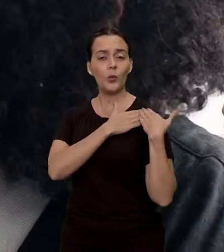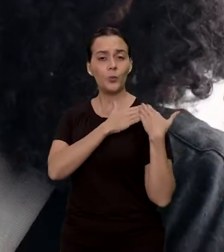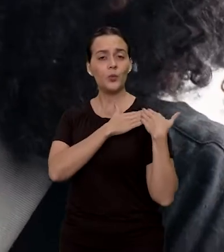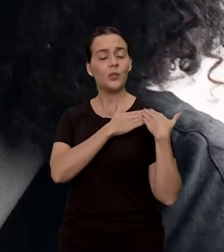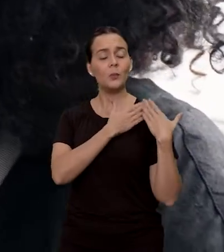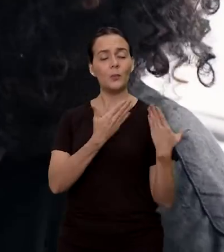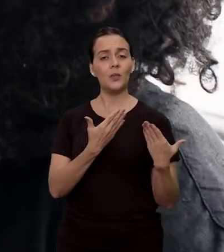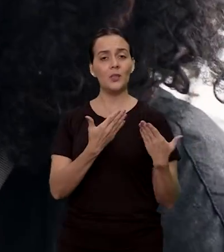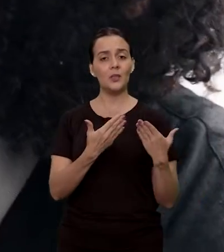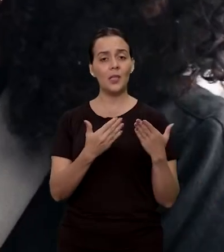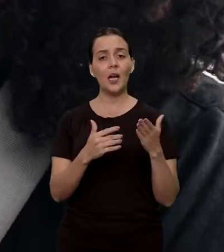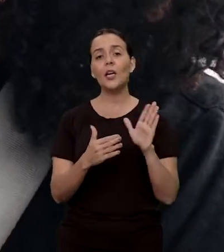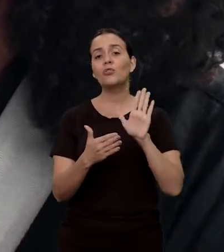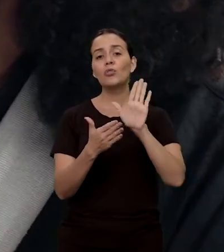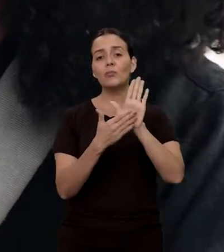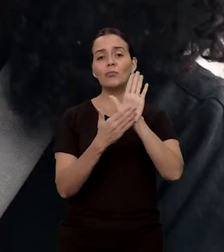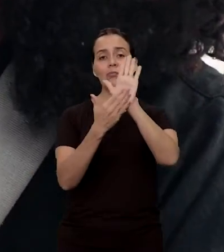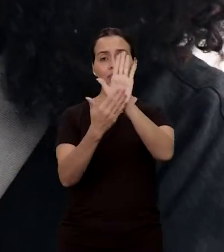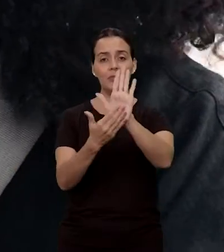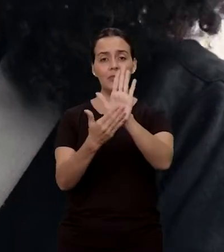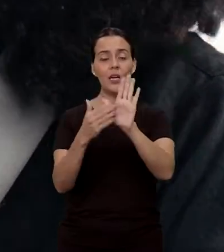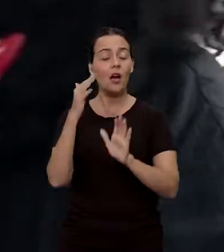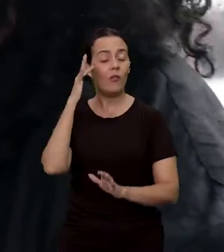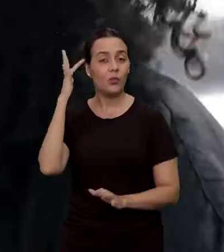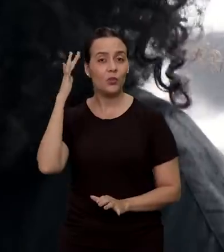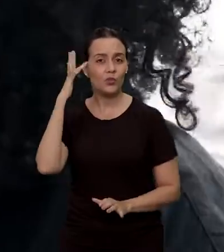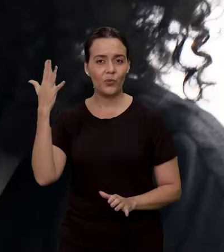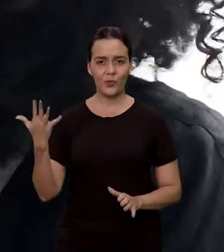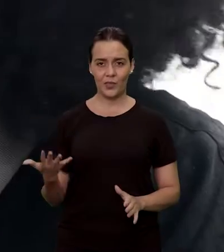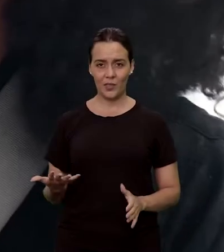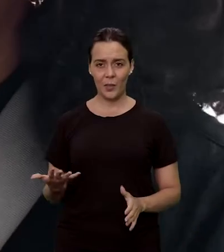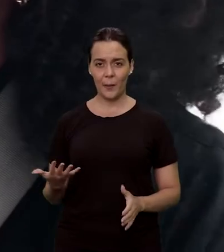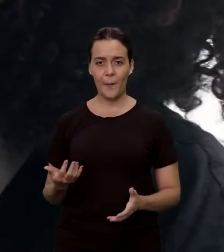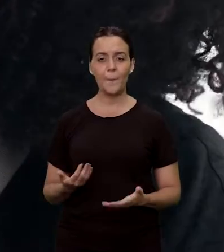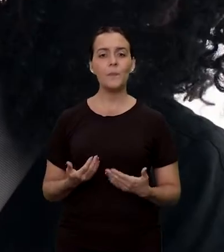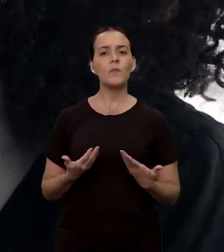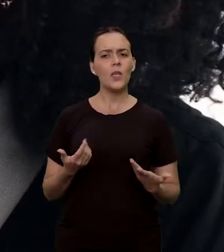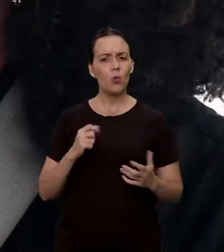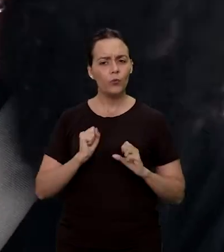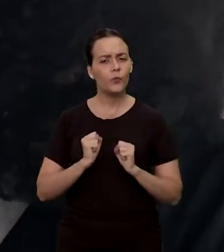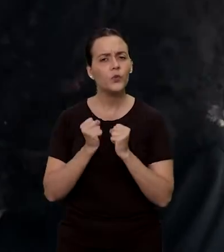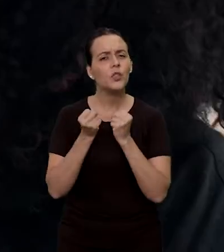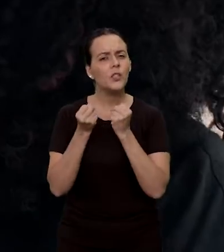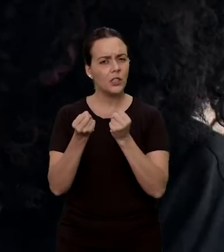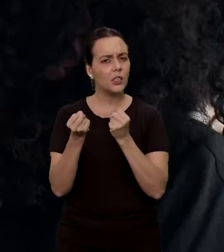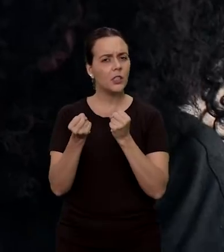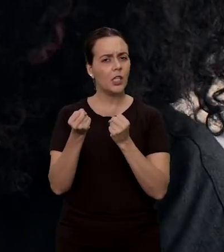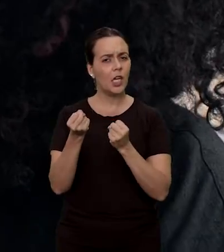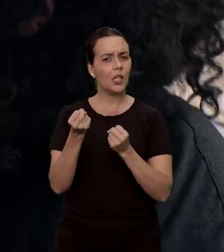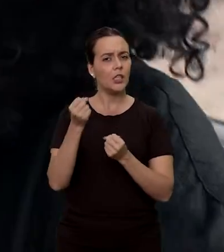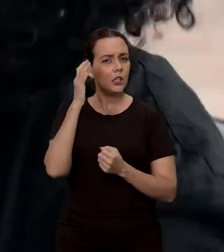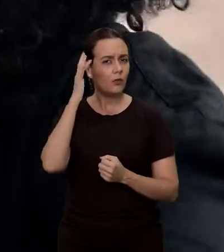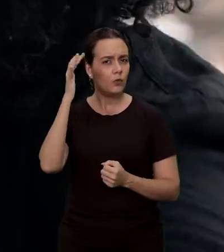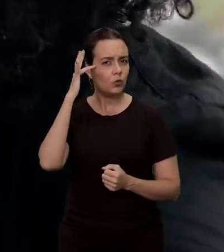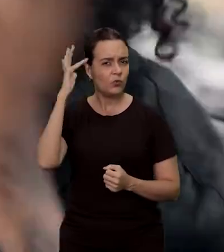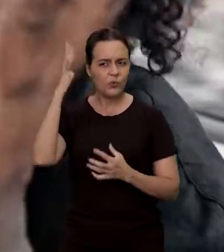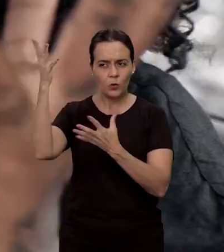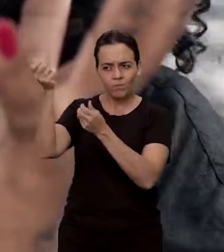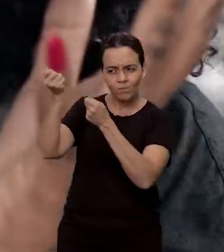Uma das coisas que eu tive muito esforço em querer fazer com a filosofia, e por isso que eu trouxe a filosofia,